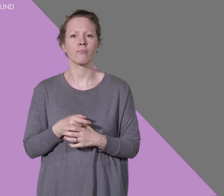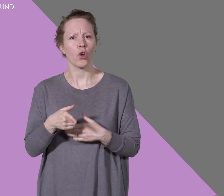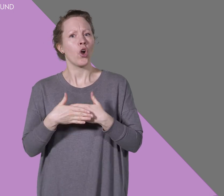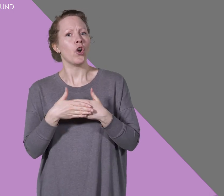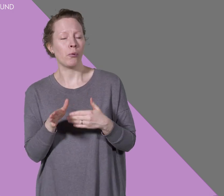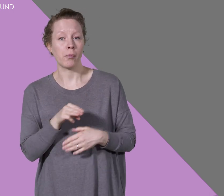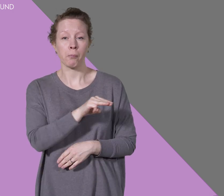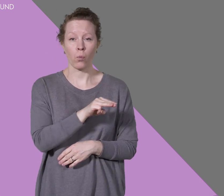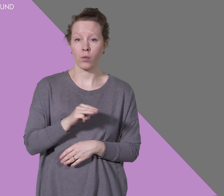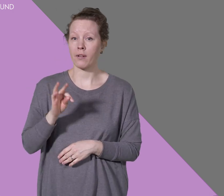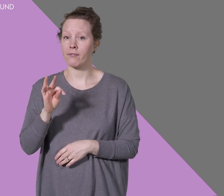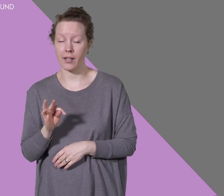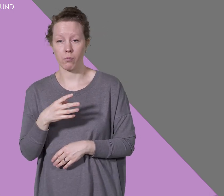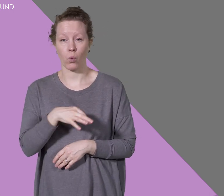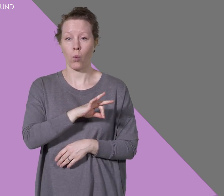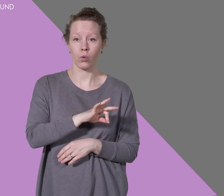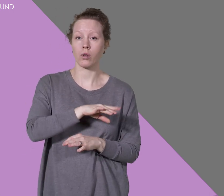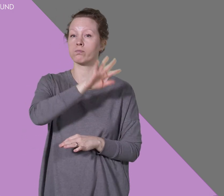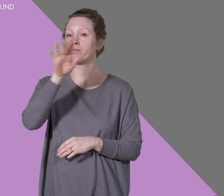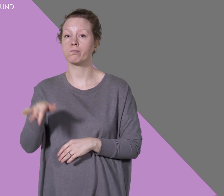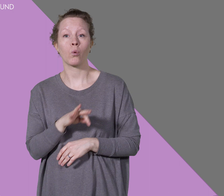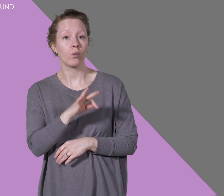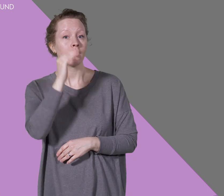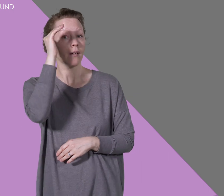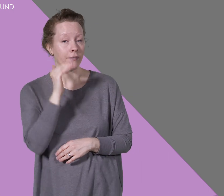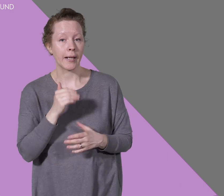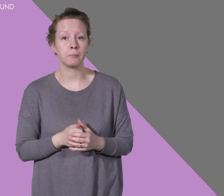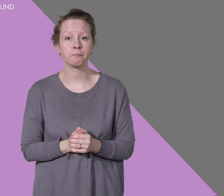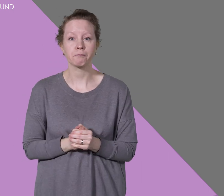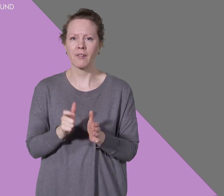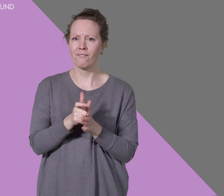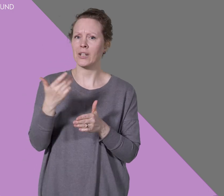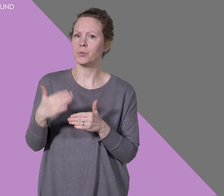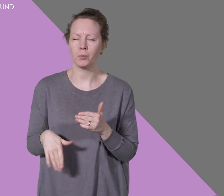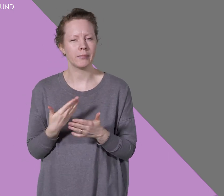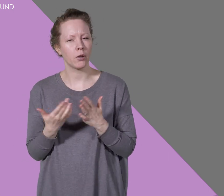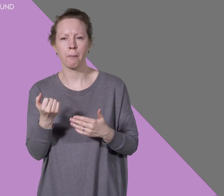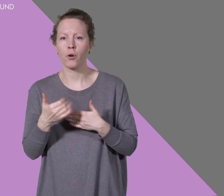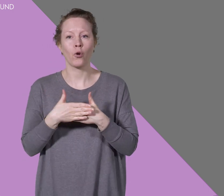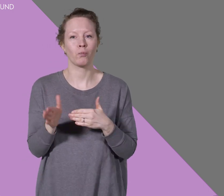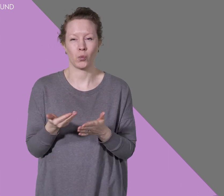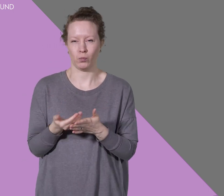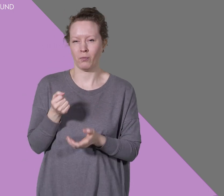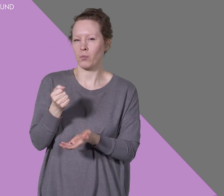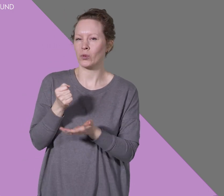Tjänsten fungerar mån–fre kl. 8–20. För tillfället räcker medlen inte till för att erbjuda tjänsten -